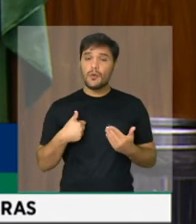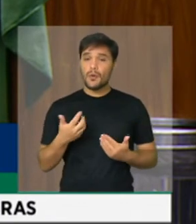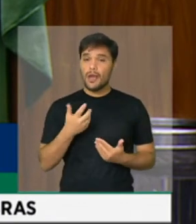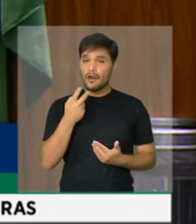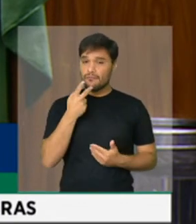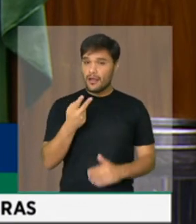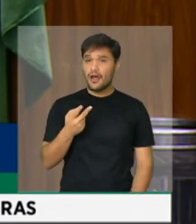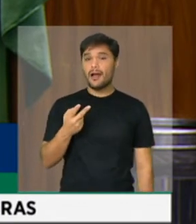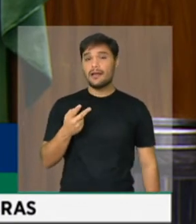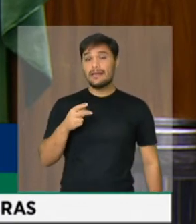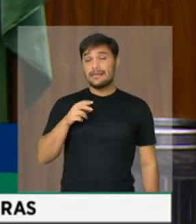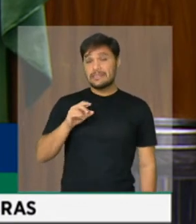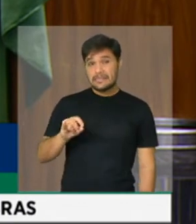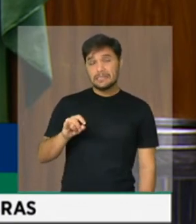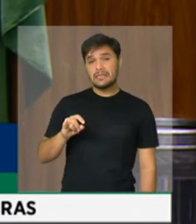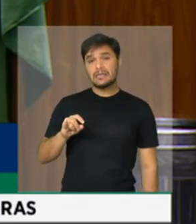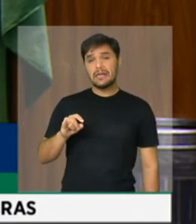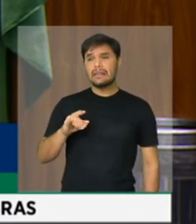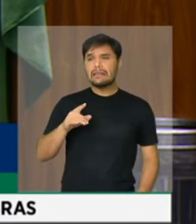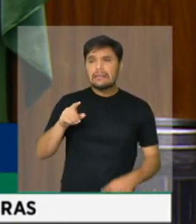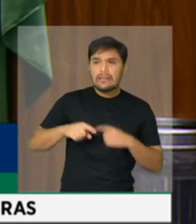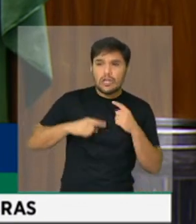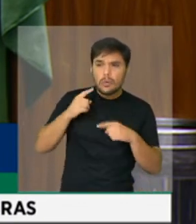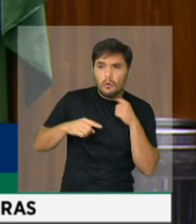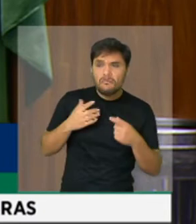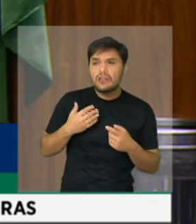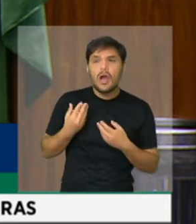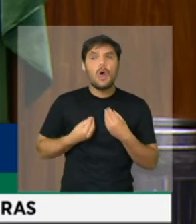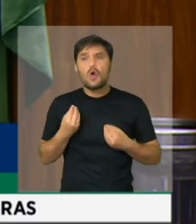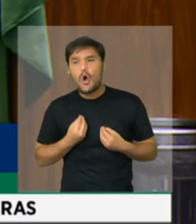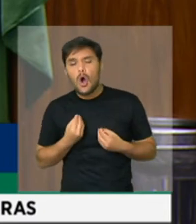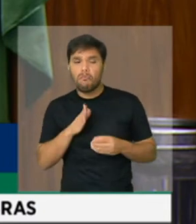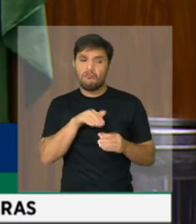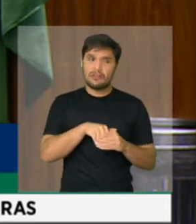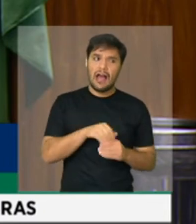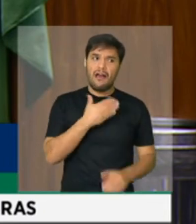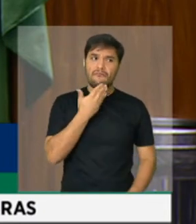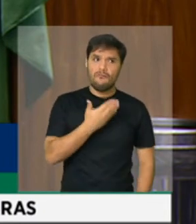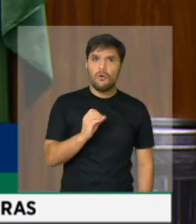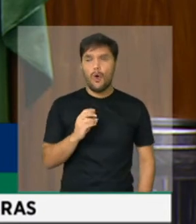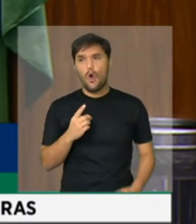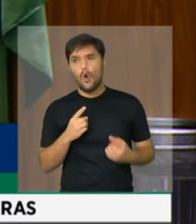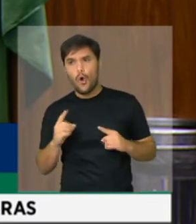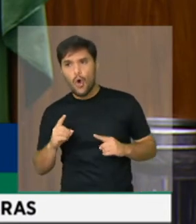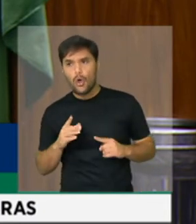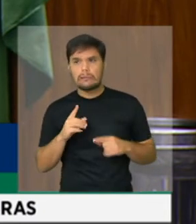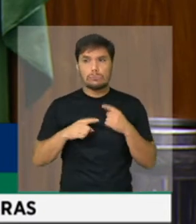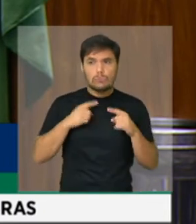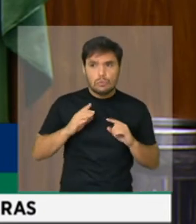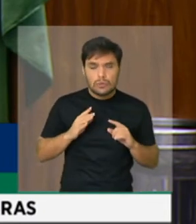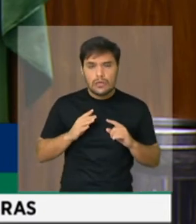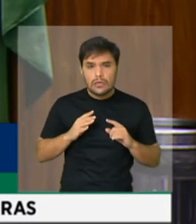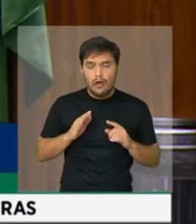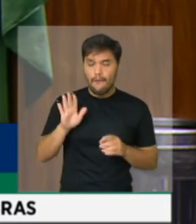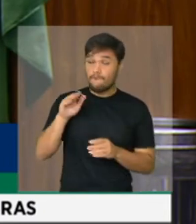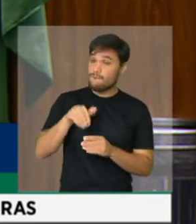VOTO. EU QUERO AQUI FALAR AQUELES QUE ESTÃO EM DÚVIDA COMO VÃO SE MANIFESTAR. VOTO